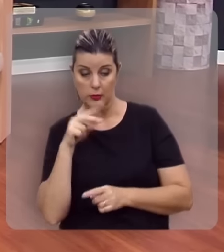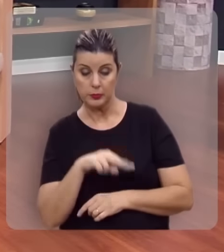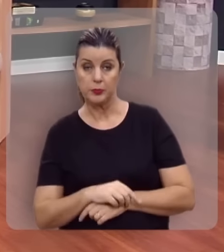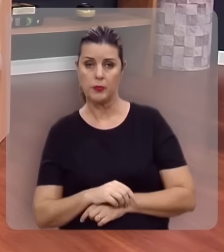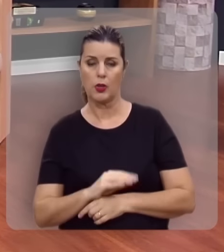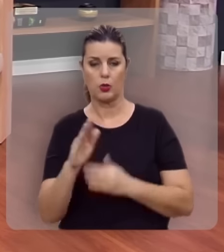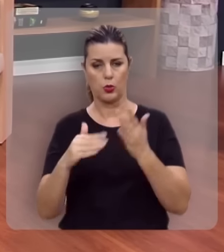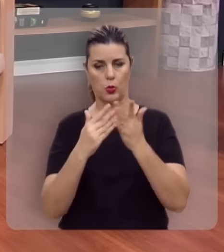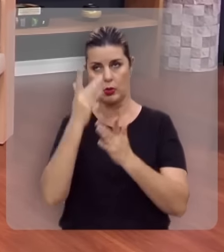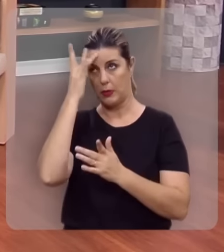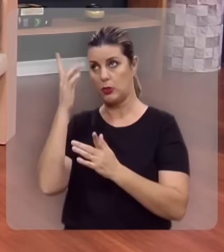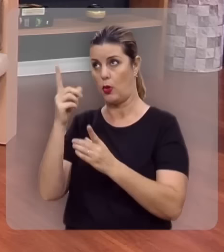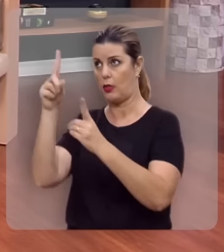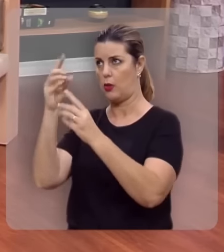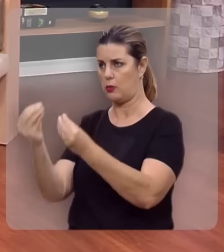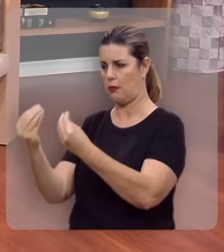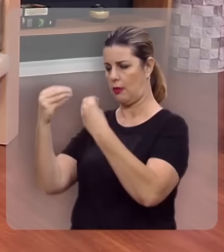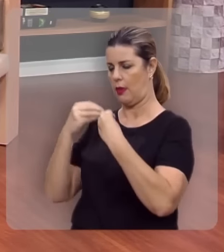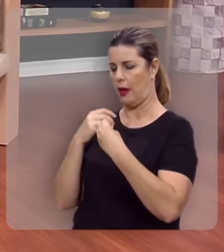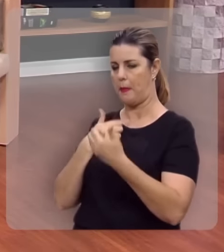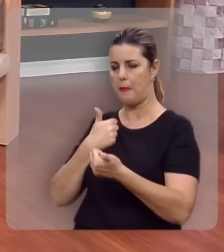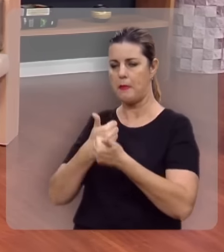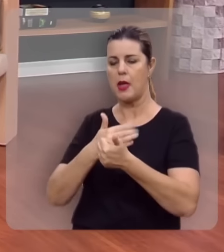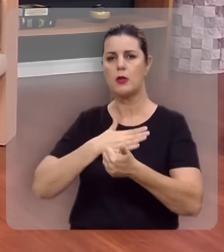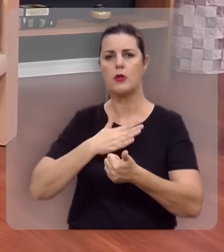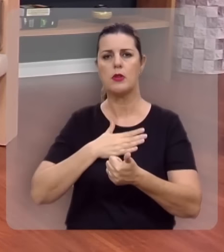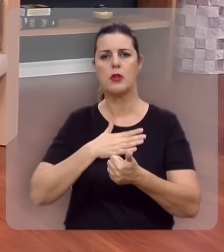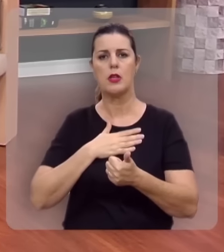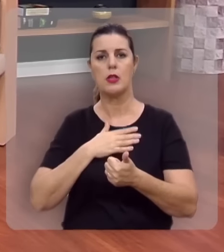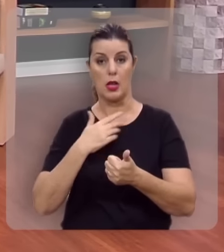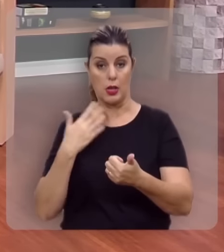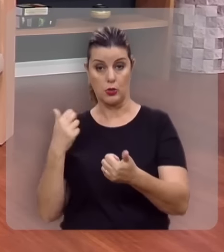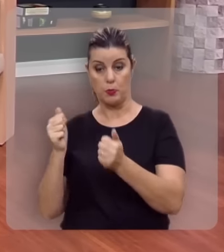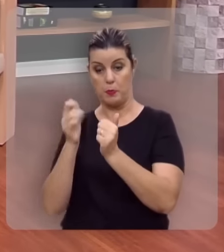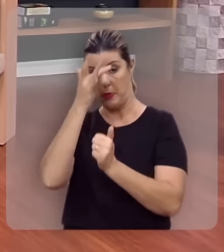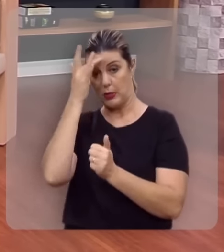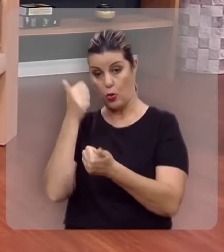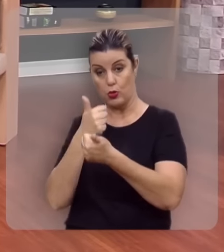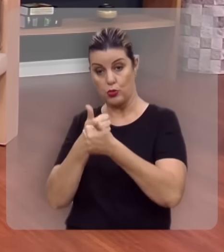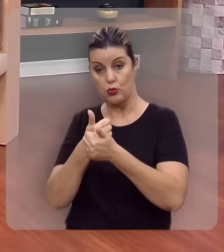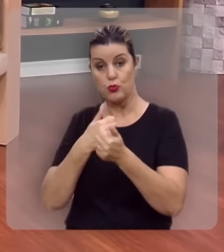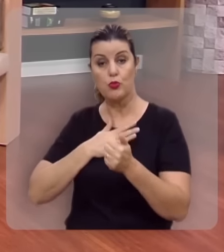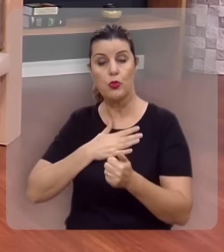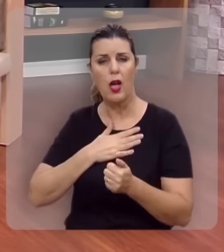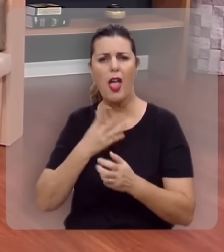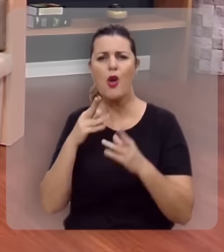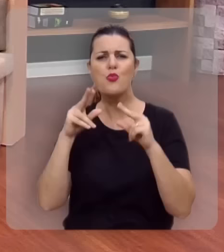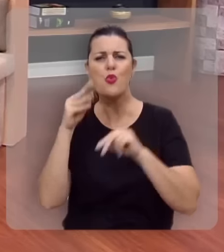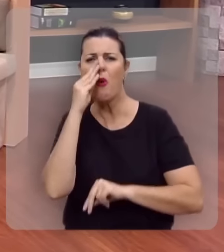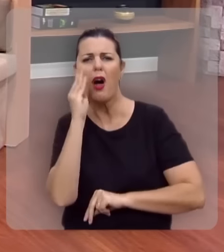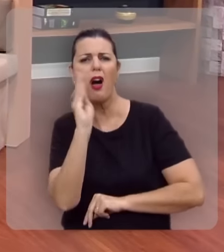"todo aquele que meu pai me dá, esse virá a mim; e o que vem a mim de modo nenhum eu lançarei fora"